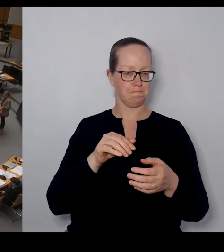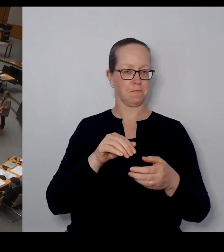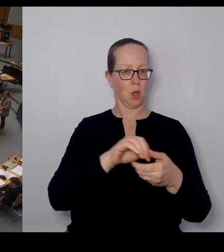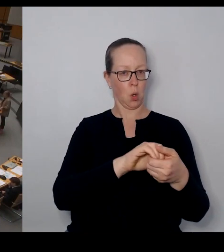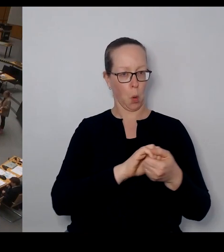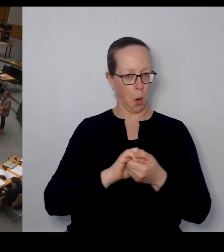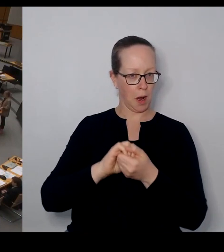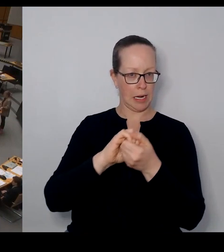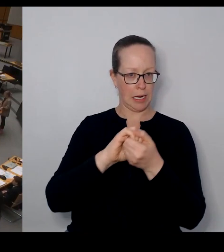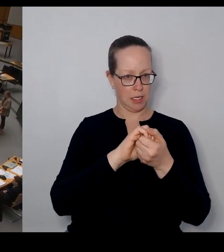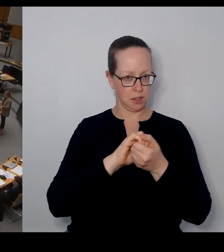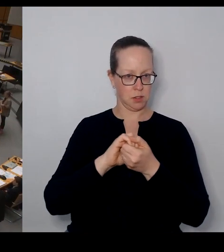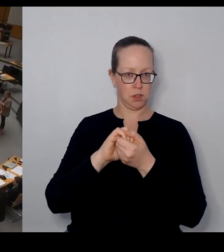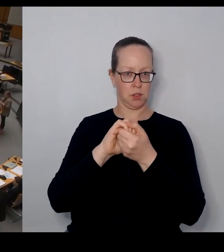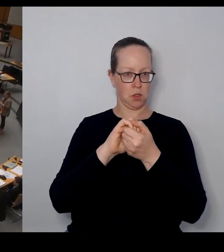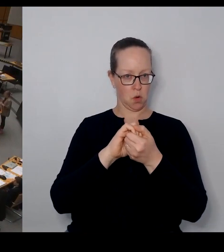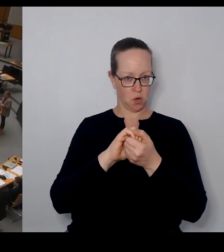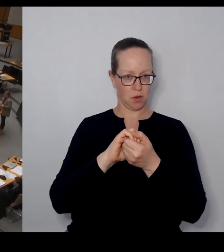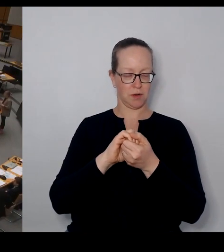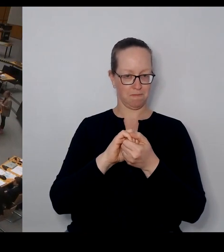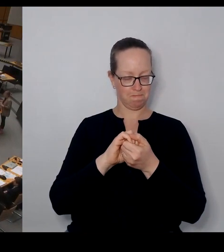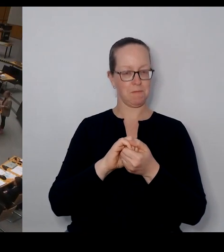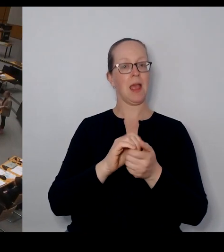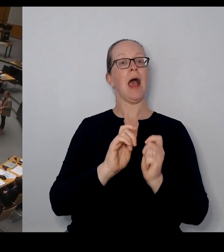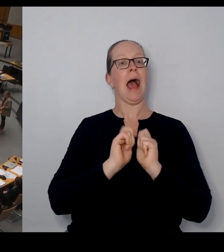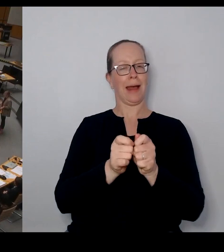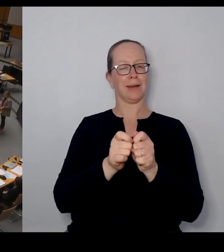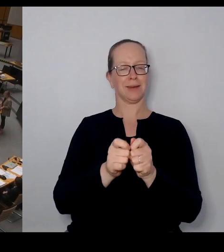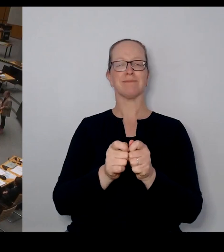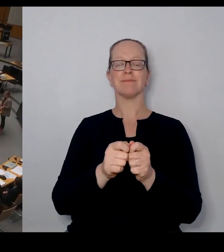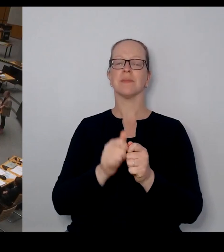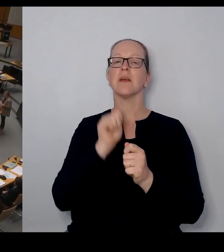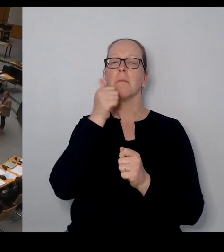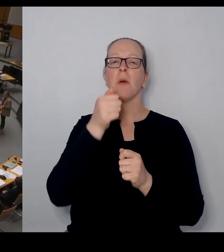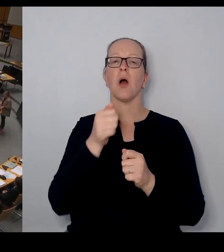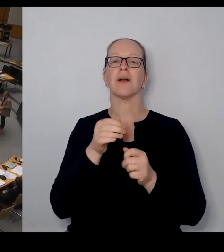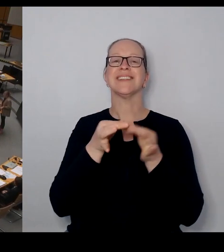der irgendwie gut klingt, aber irgendwie gar nicht klar ist, was